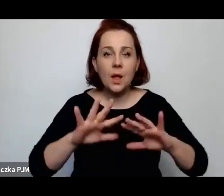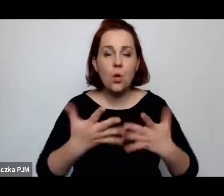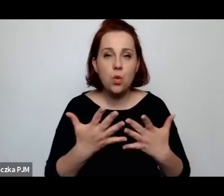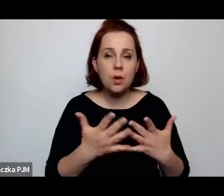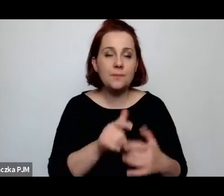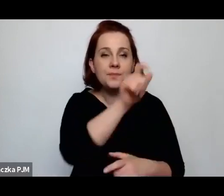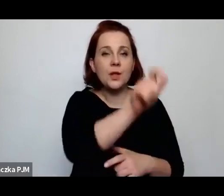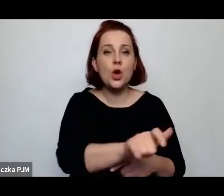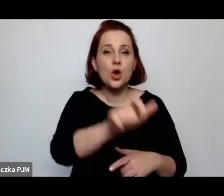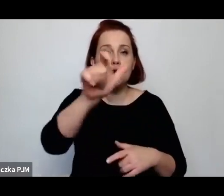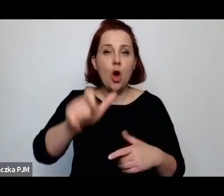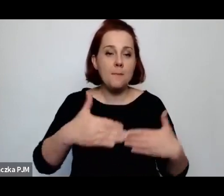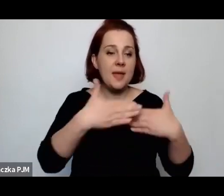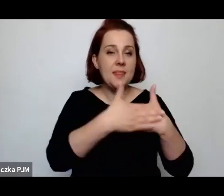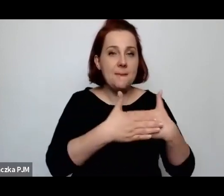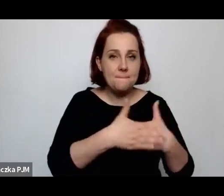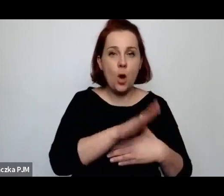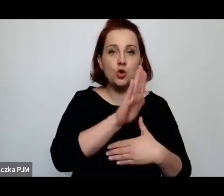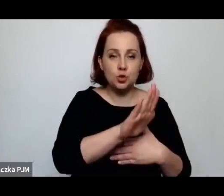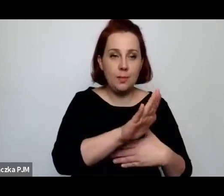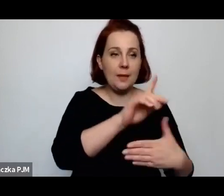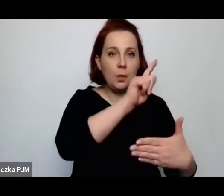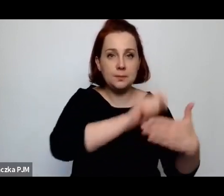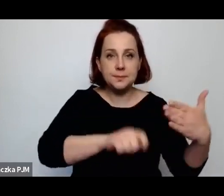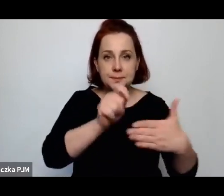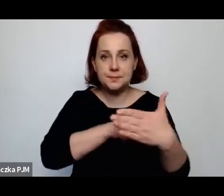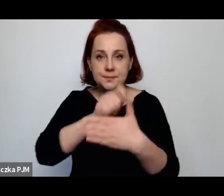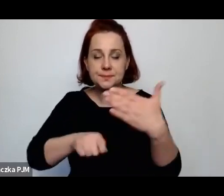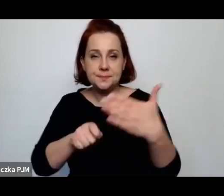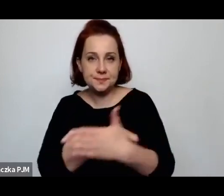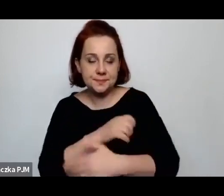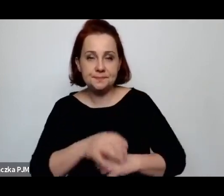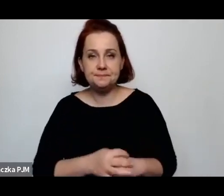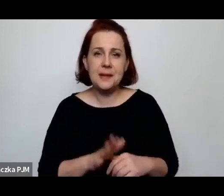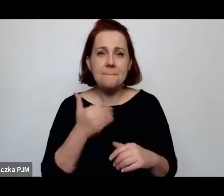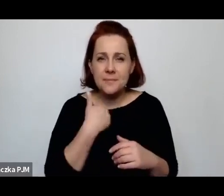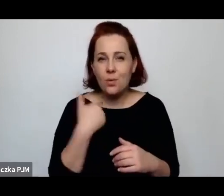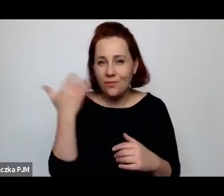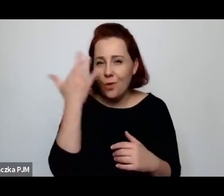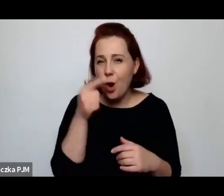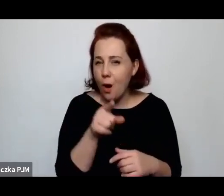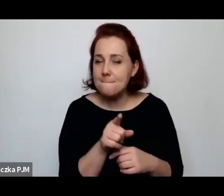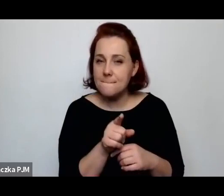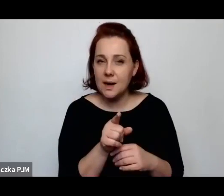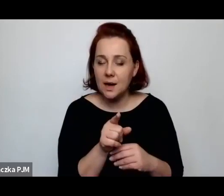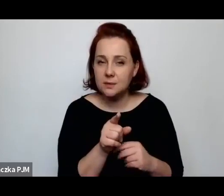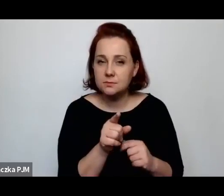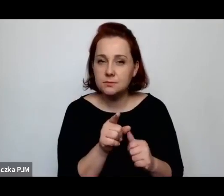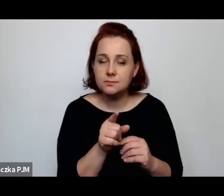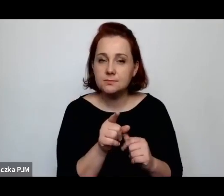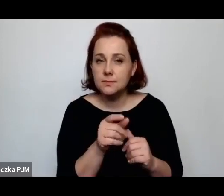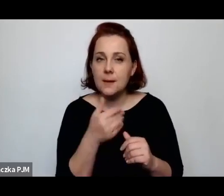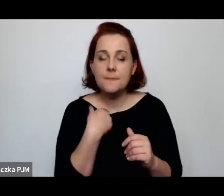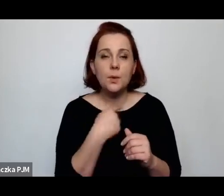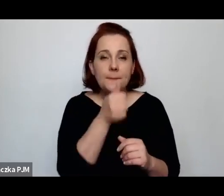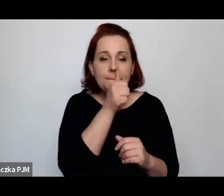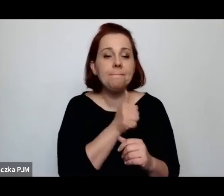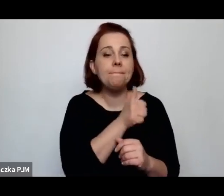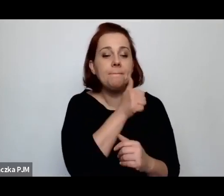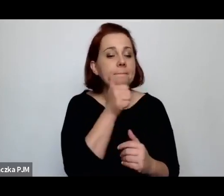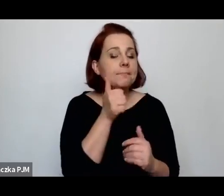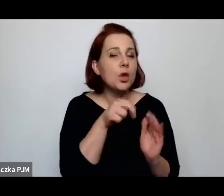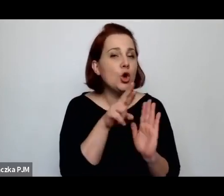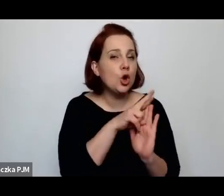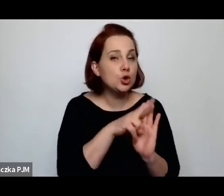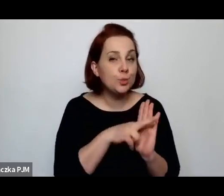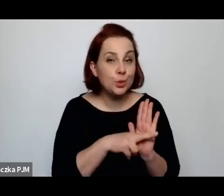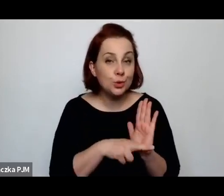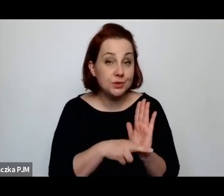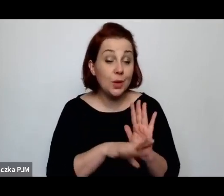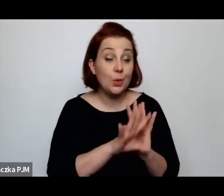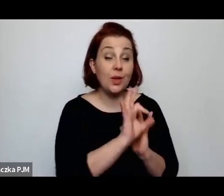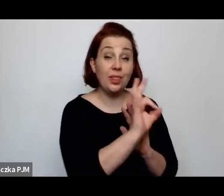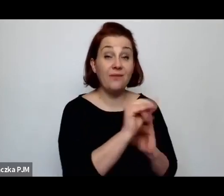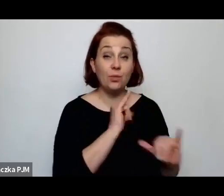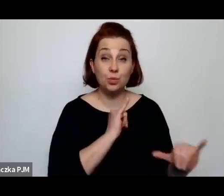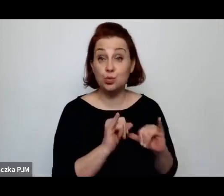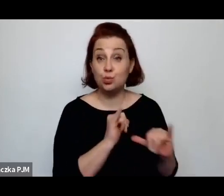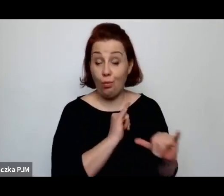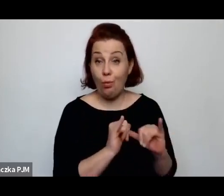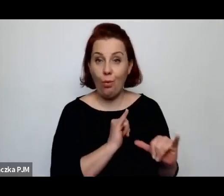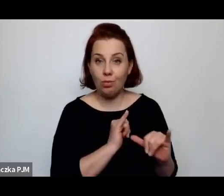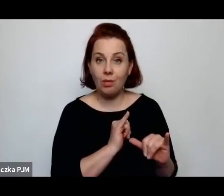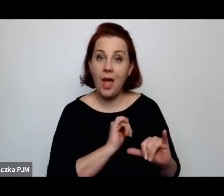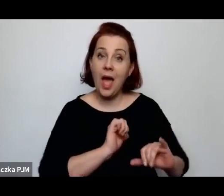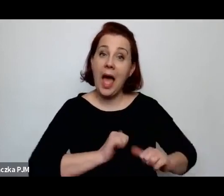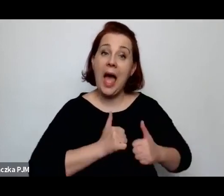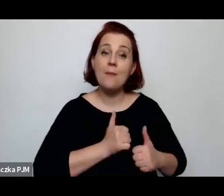Proszę sobie wyobrazić, były takie poufne rozporządzenia rządowe, żeby zredukować mężatki.